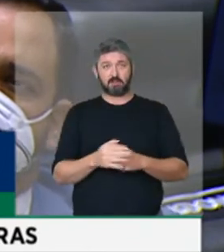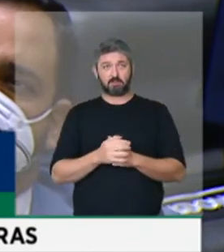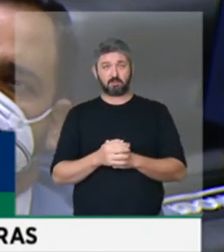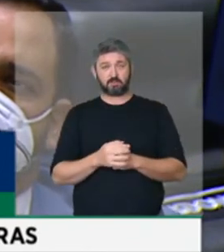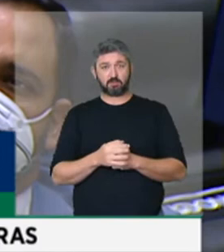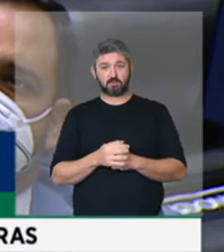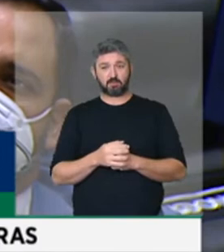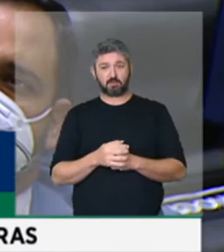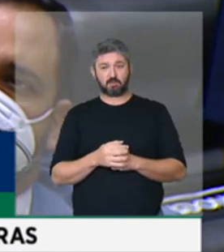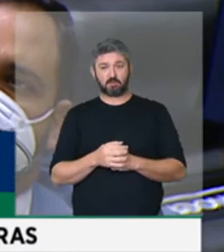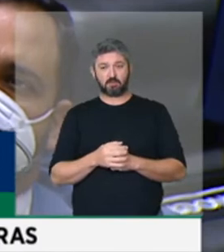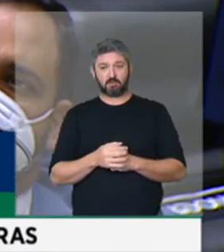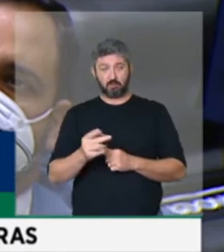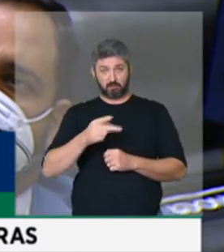DEMONSTROU. LAMENTAVELMENTE.